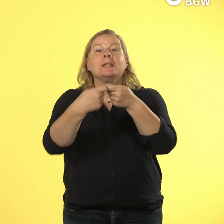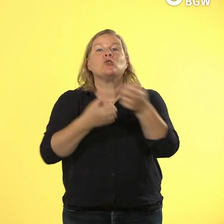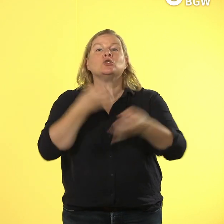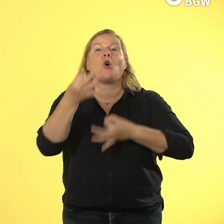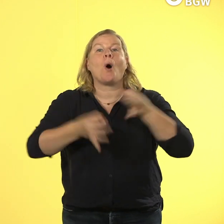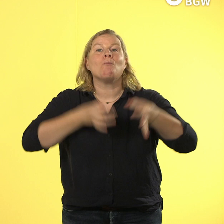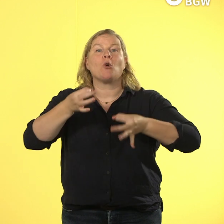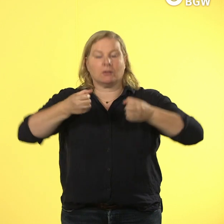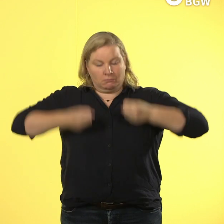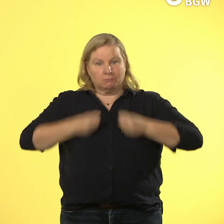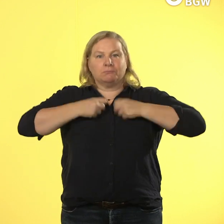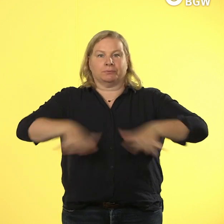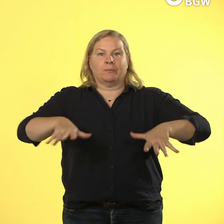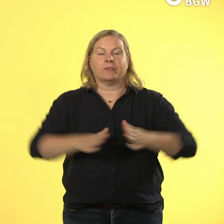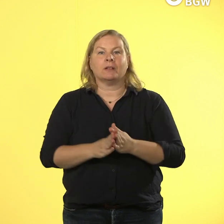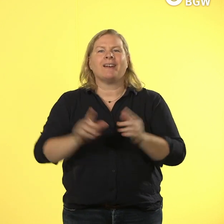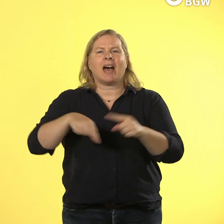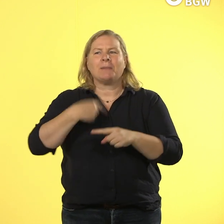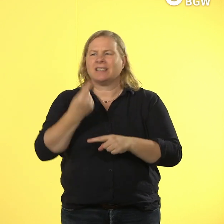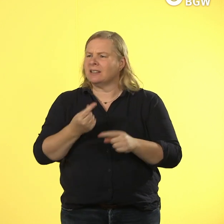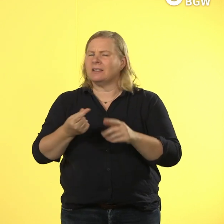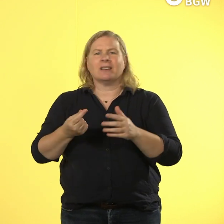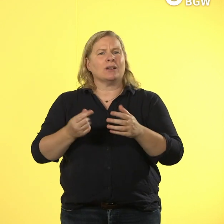und produzieren weiter Cortisol und Stress, der weiter im System bleibt.